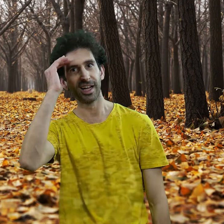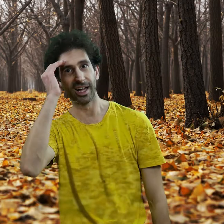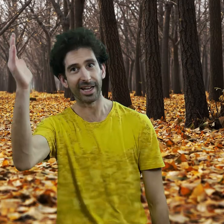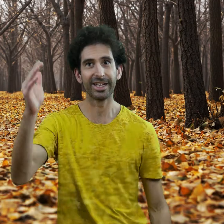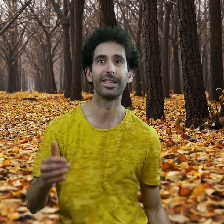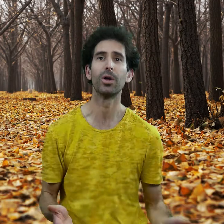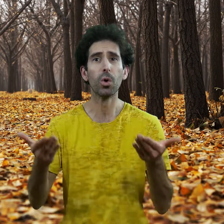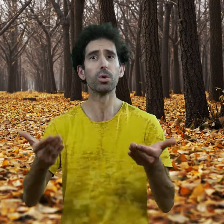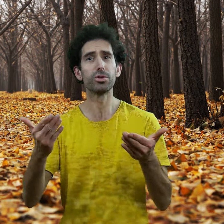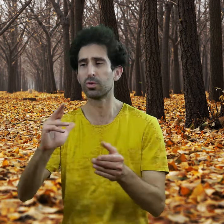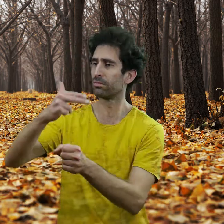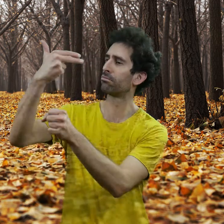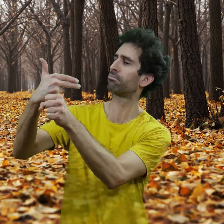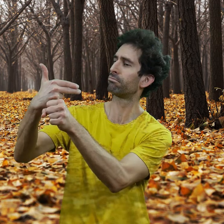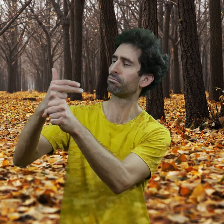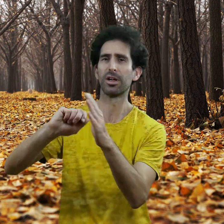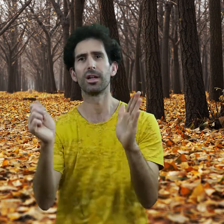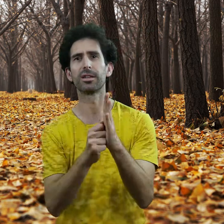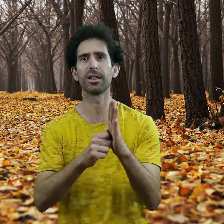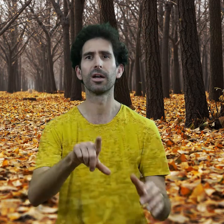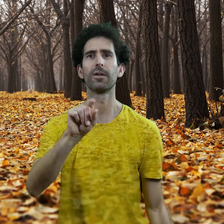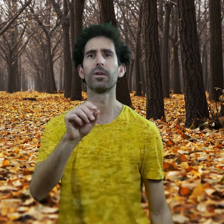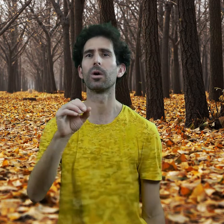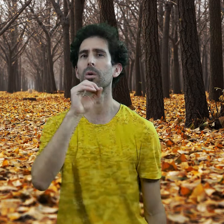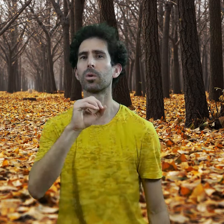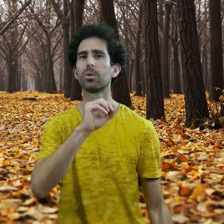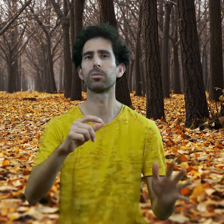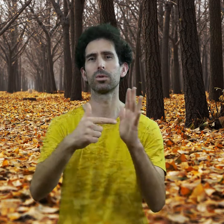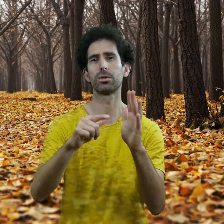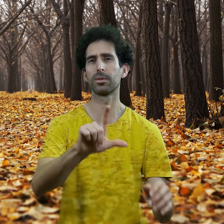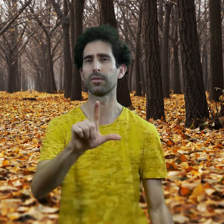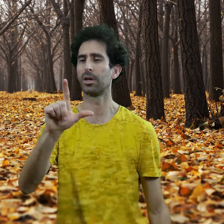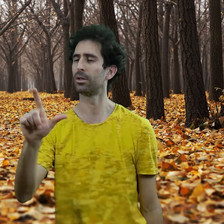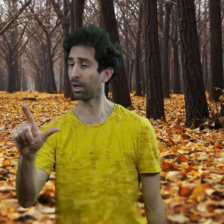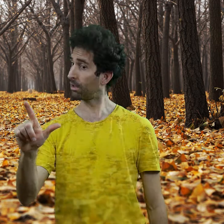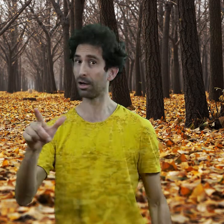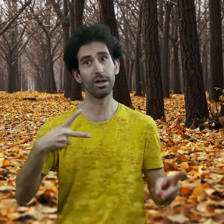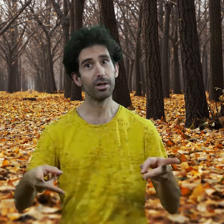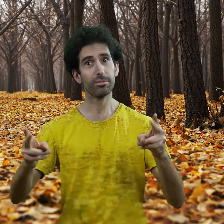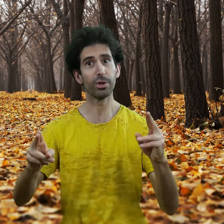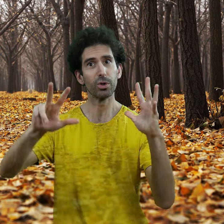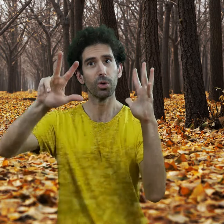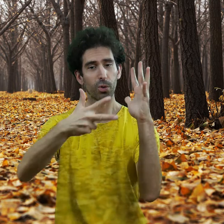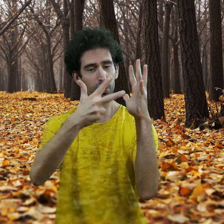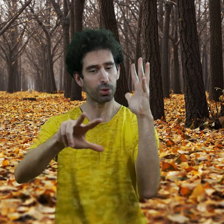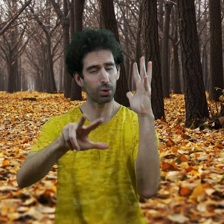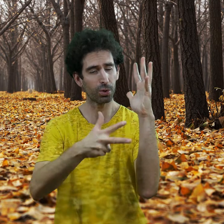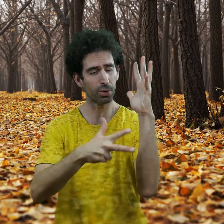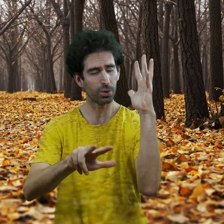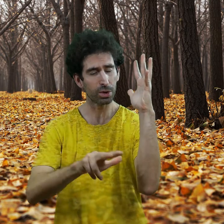Hey ! Aujourd'hui, je me filme le 20 octobre 2022. C'est l'automne.